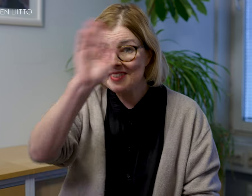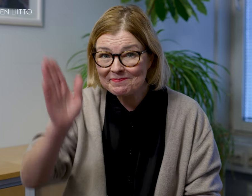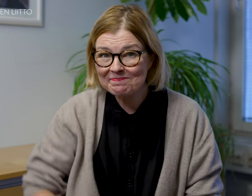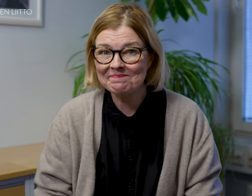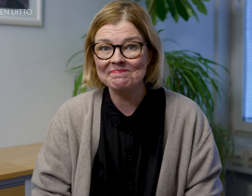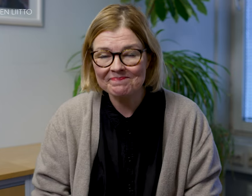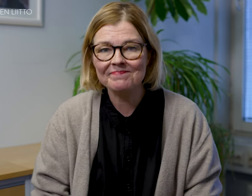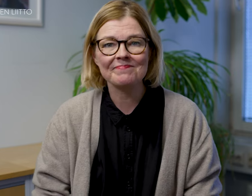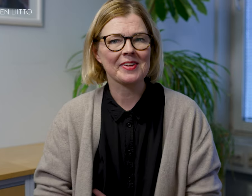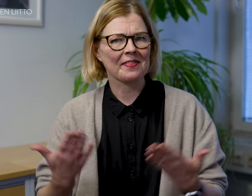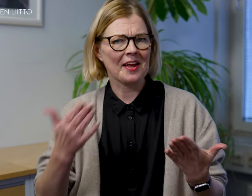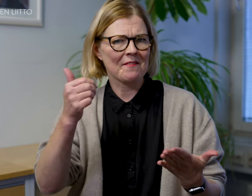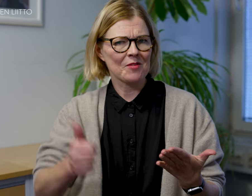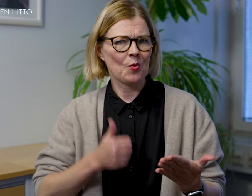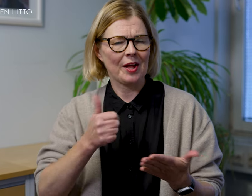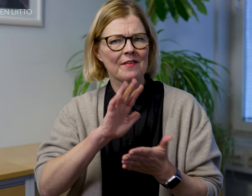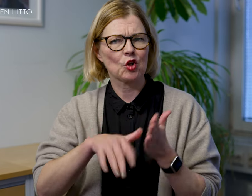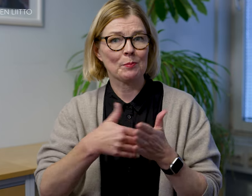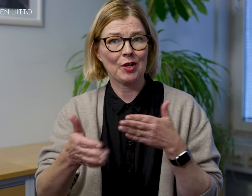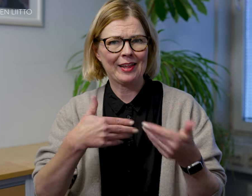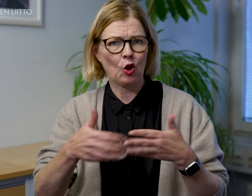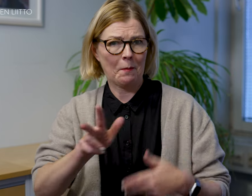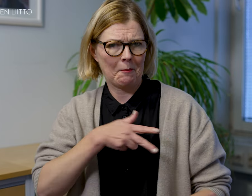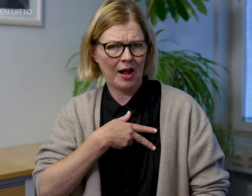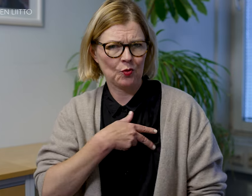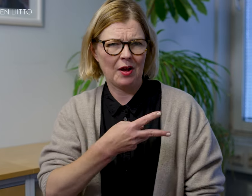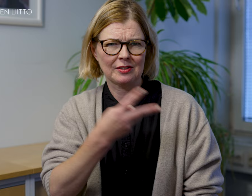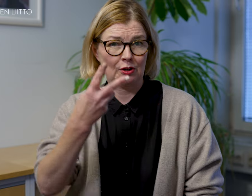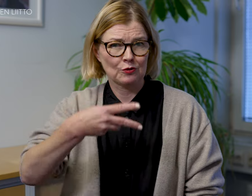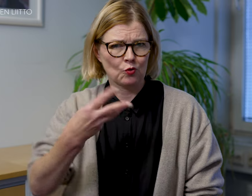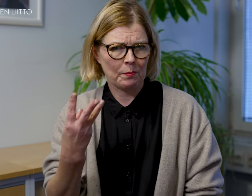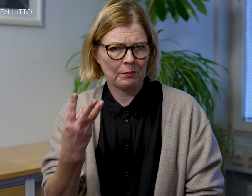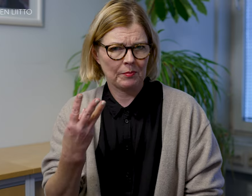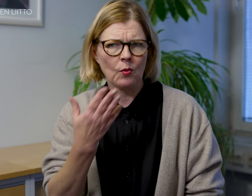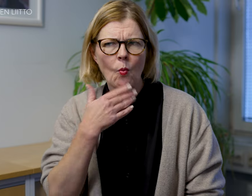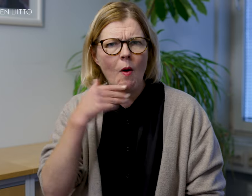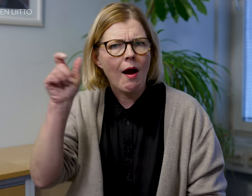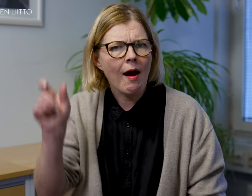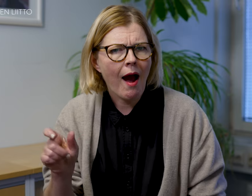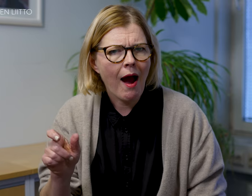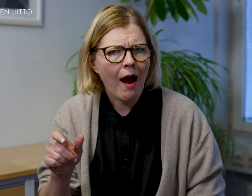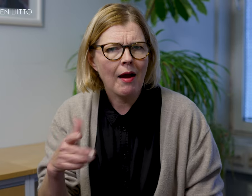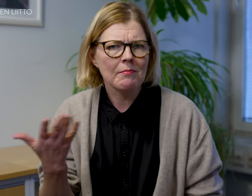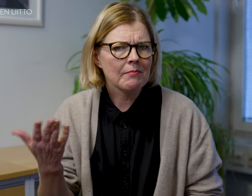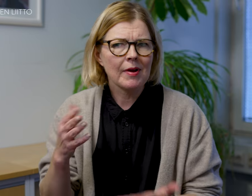Moi! Vuoden viittomakieliteko 2023 -tunnustuspalkinto myönnetään -